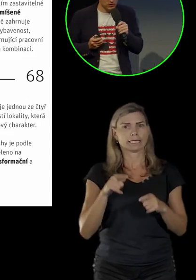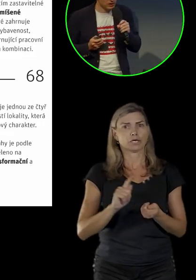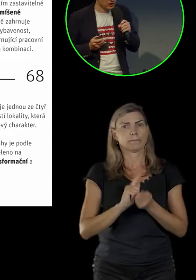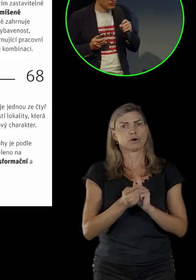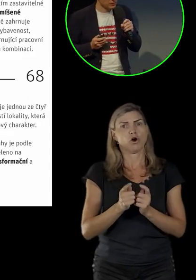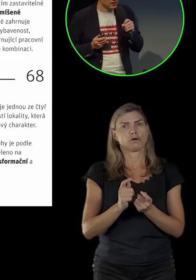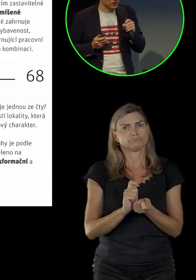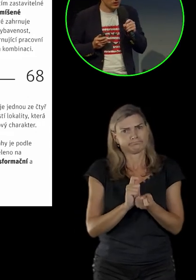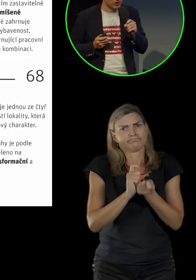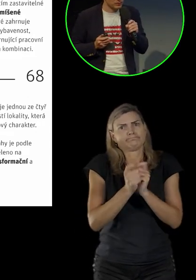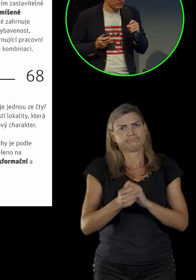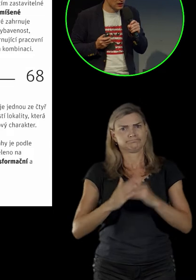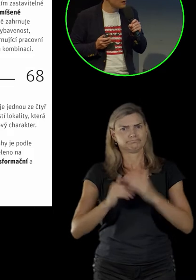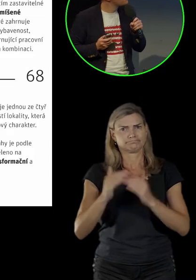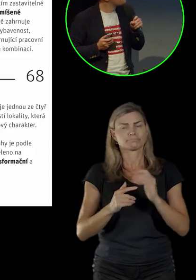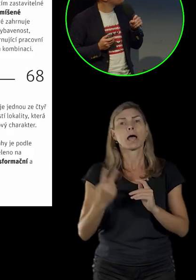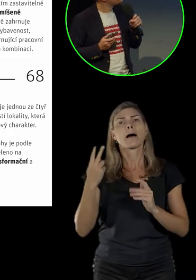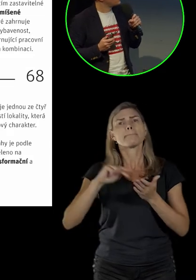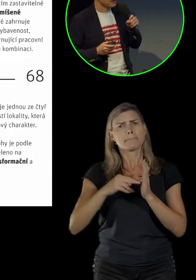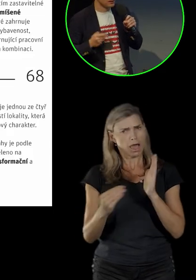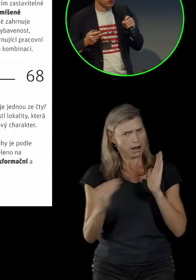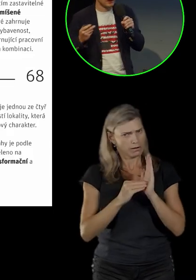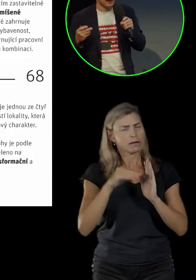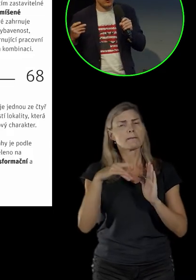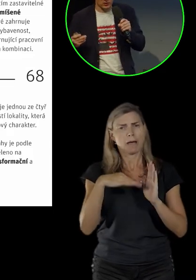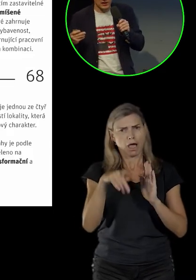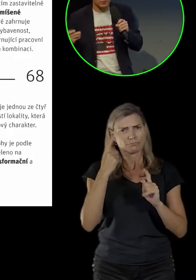pro které Metropolitní plán stanovuje další pravidla. A zase, pro které je vhodné